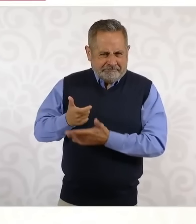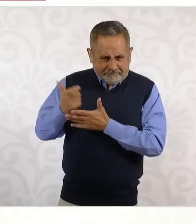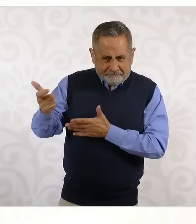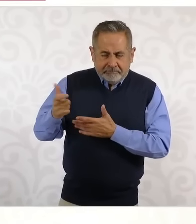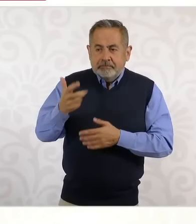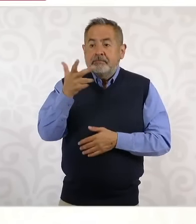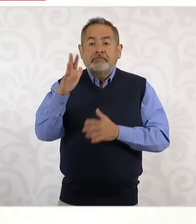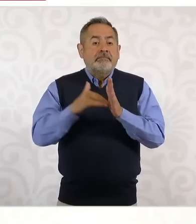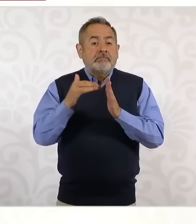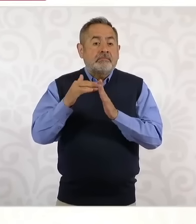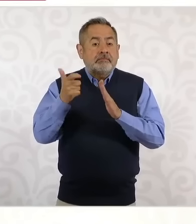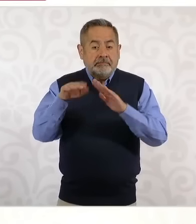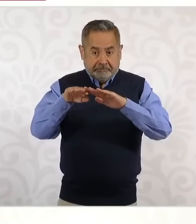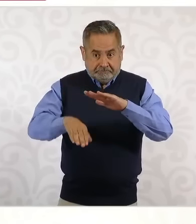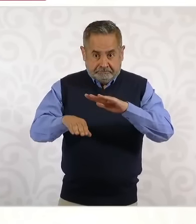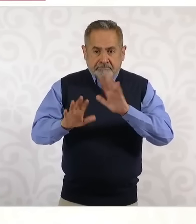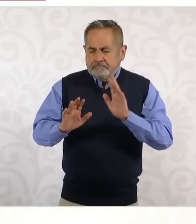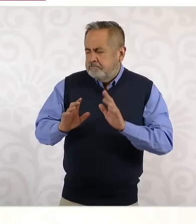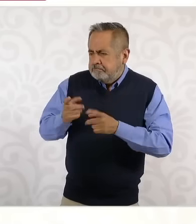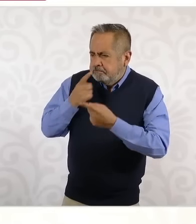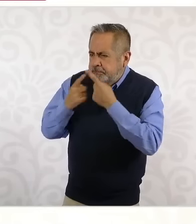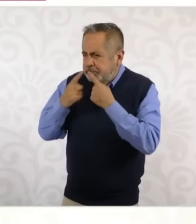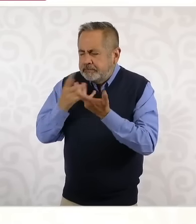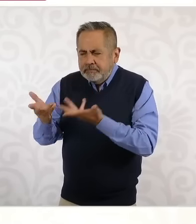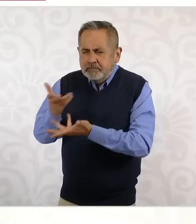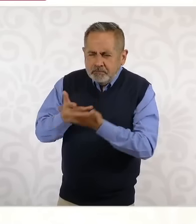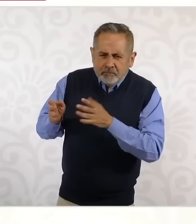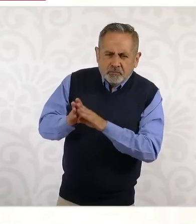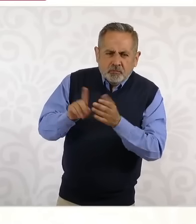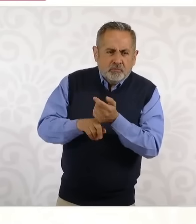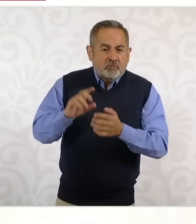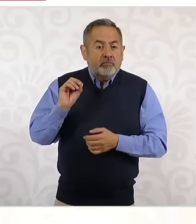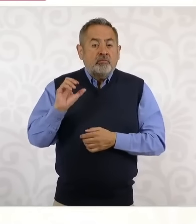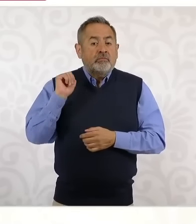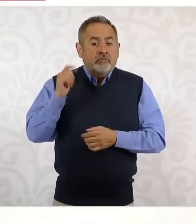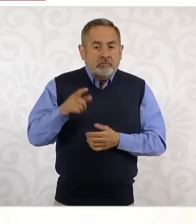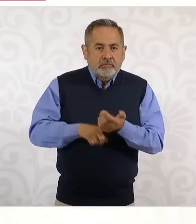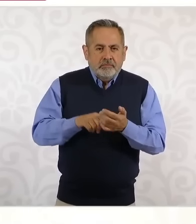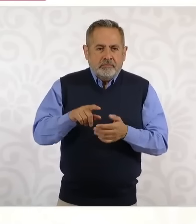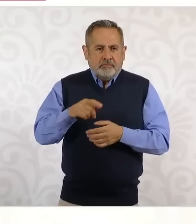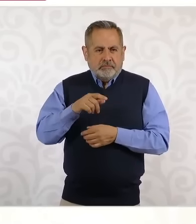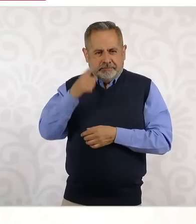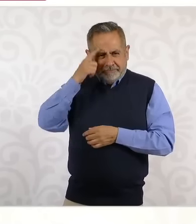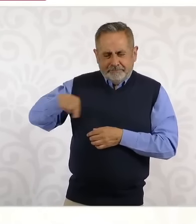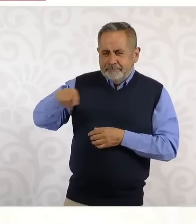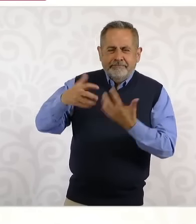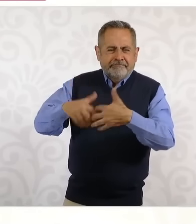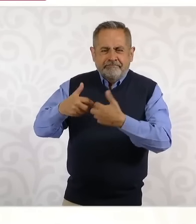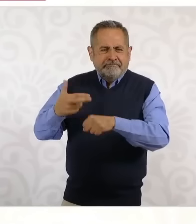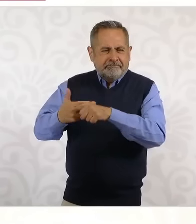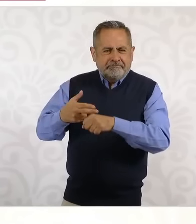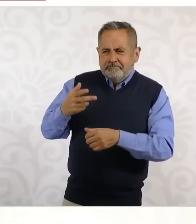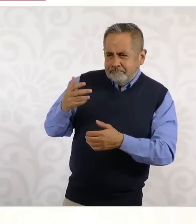de pesos. Y para pequeños productores eh igual o mayor a 28,000 UDIS eh y menor a 10,0000 de pesos.